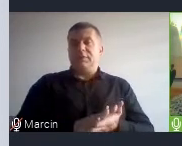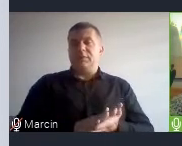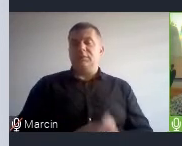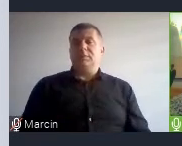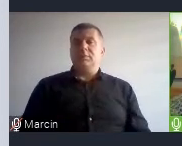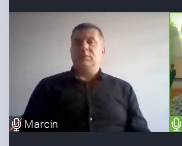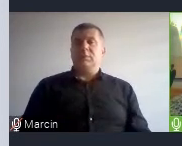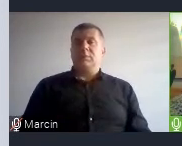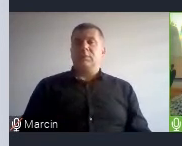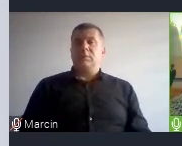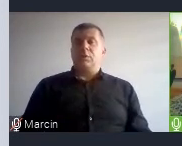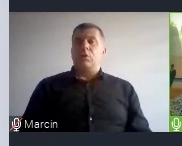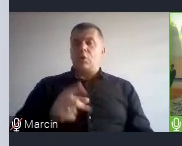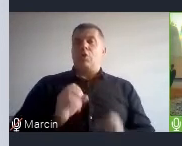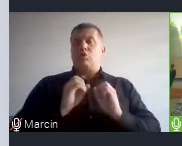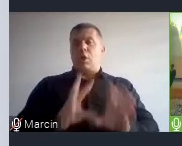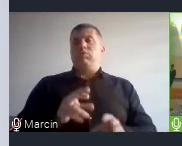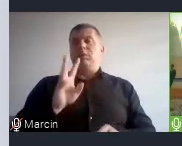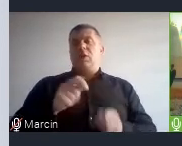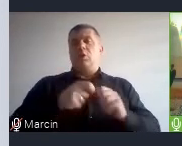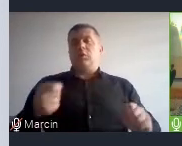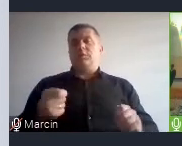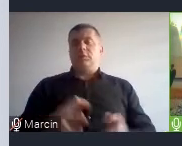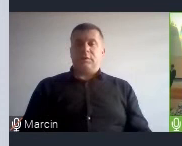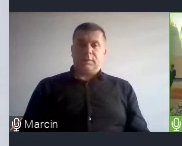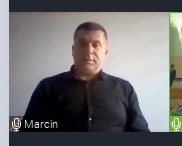że dopuszczamy takie rozwiązanie.